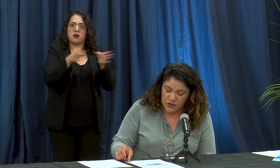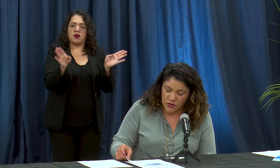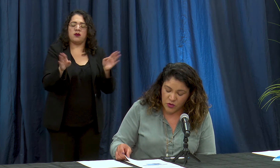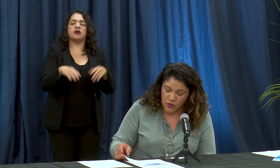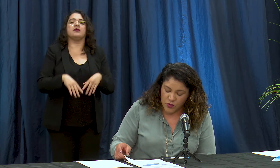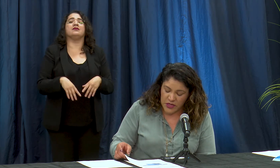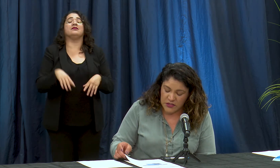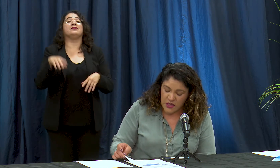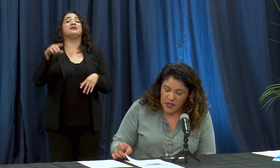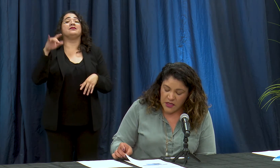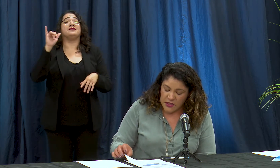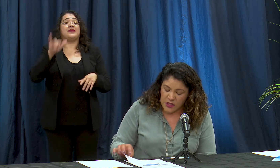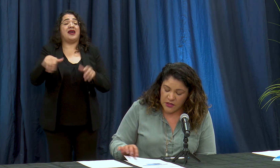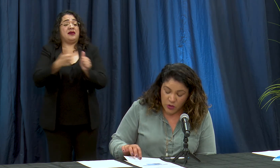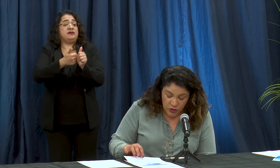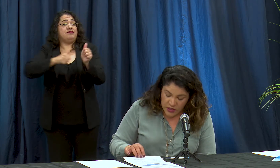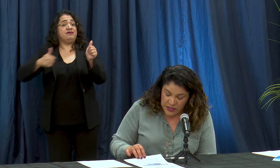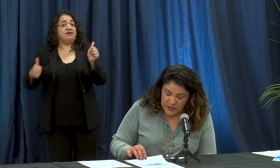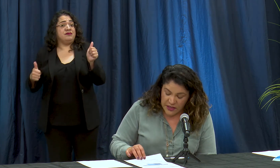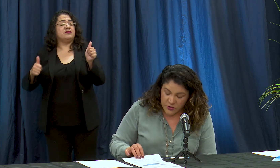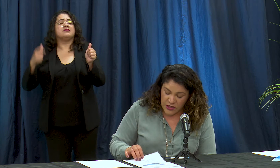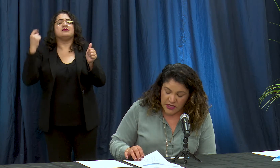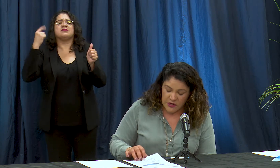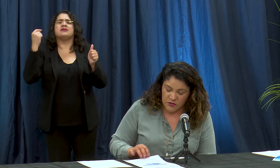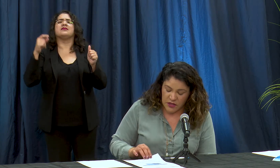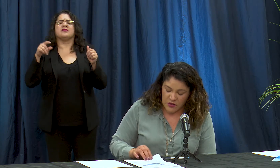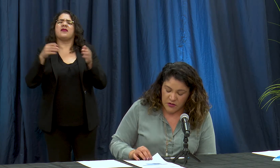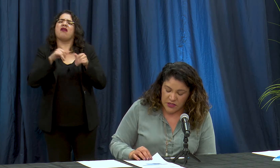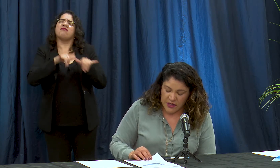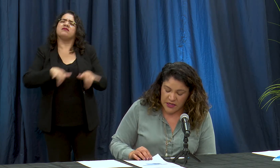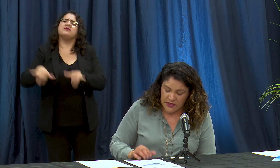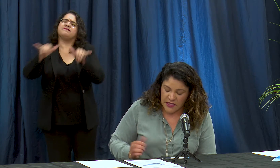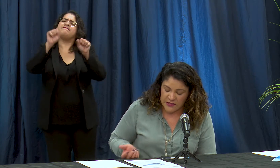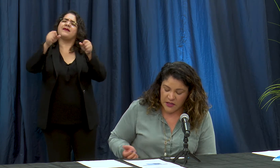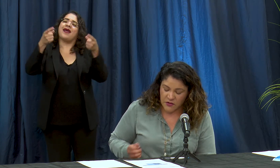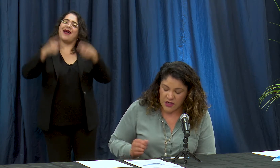son communes y en todo el estado en el condado de los angeles el estado ray